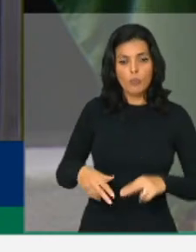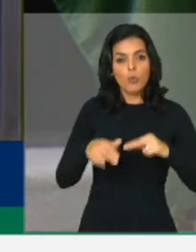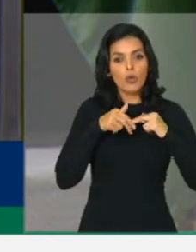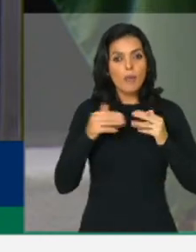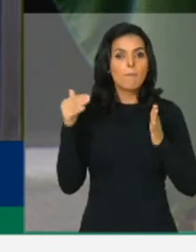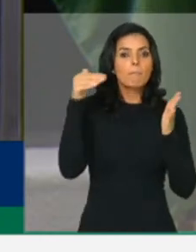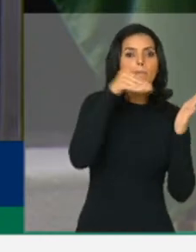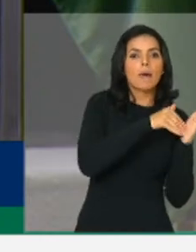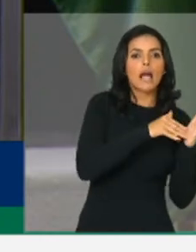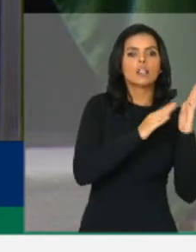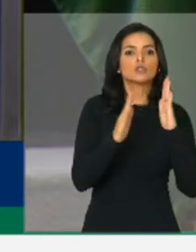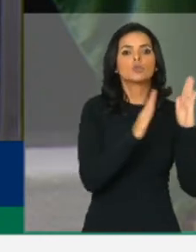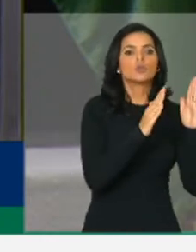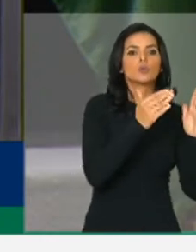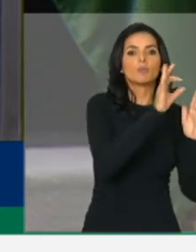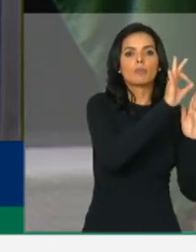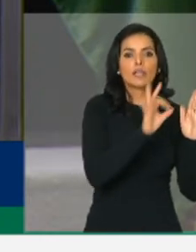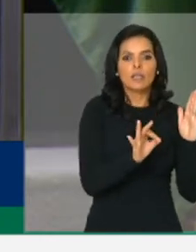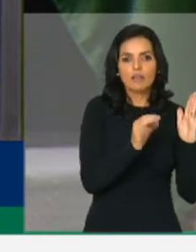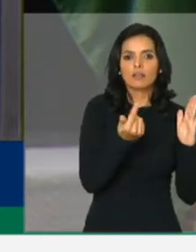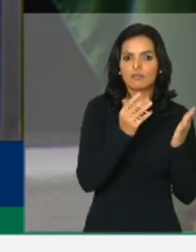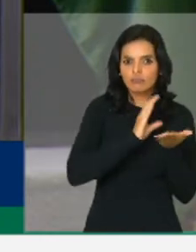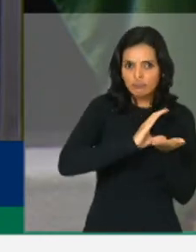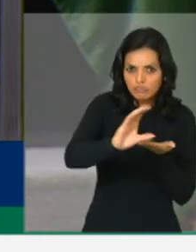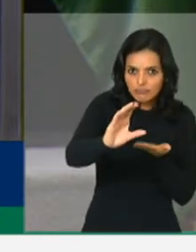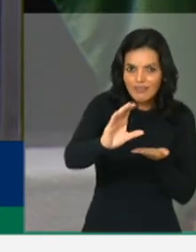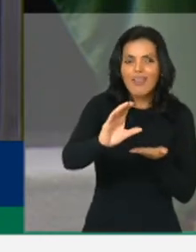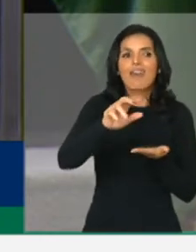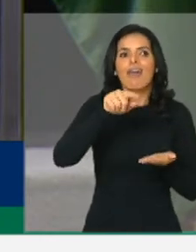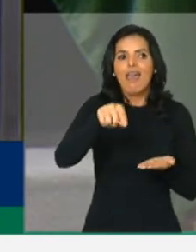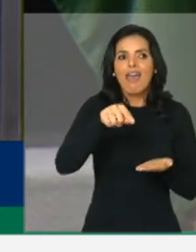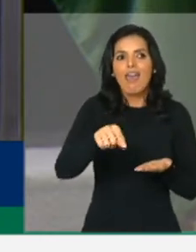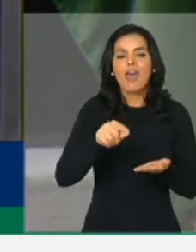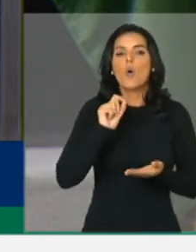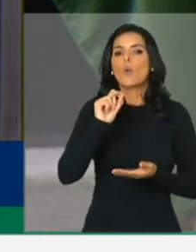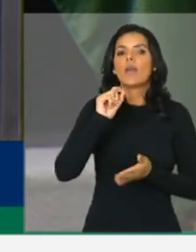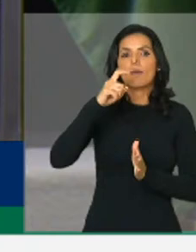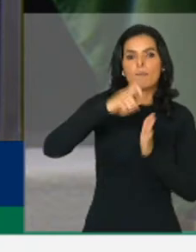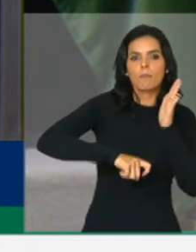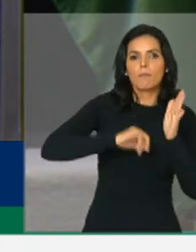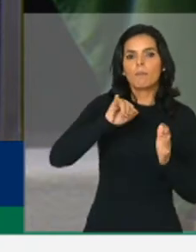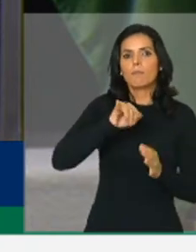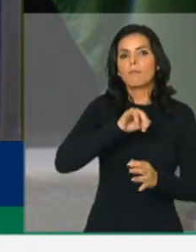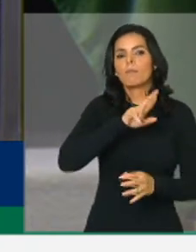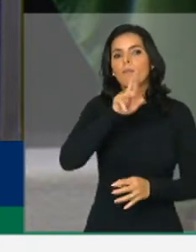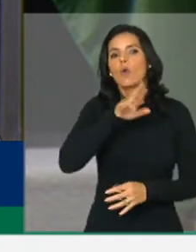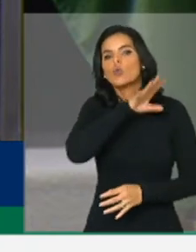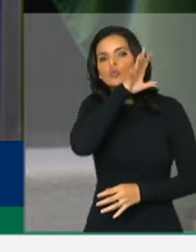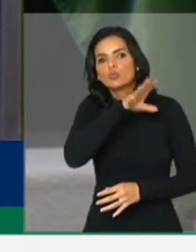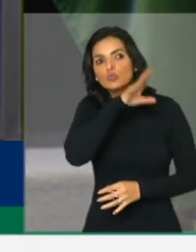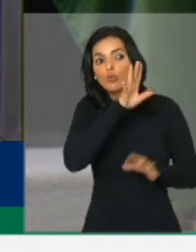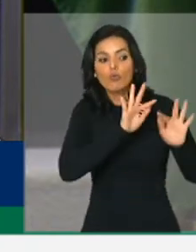MEDIDA SEJA TOMADA SERÁ POSSÍVEL O FRACASSO ECONÔMICO-FINANCEIRO DOS PROJETOS APOIADOS POR TAIS FUNDOS E CONSEQUENTE PREJUÍZO